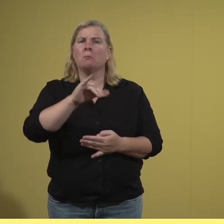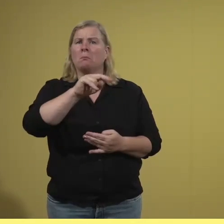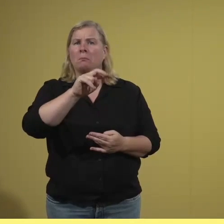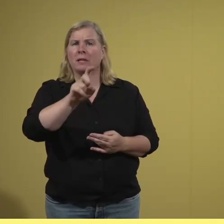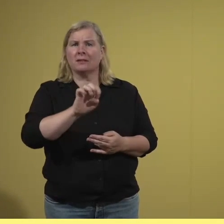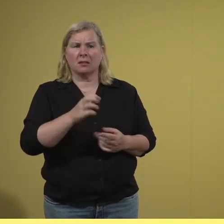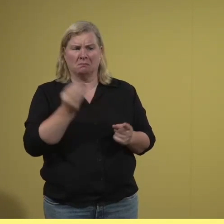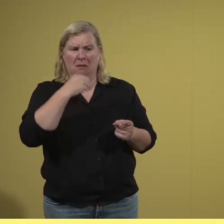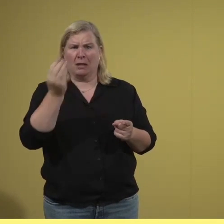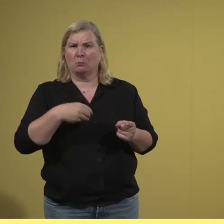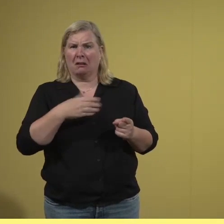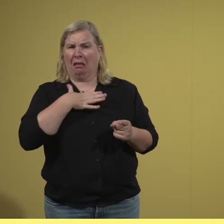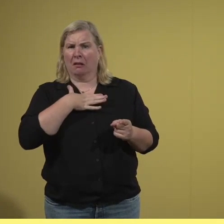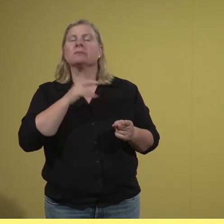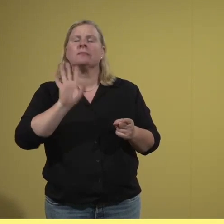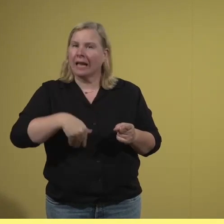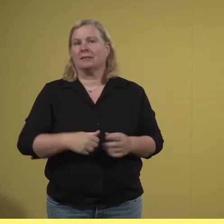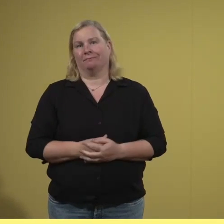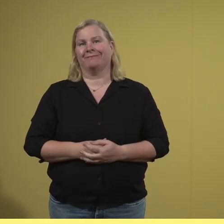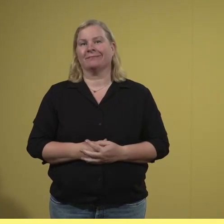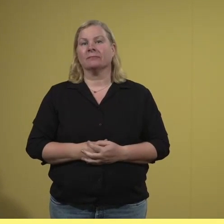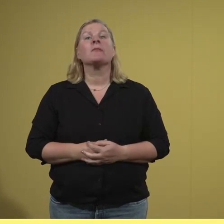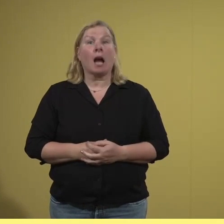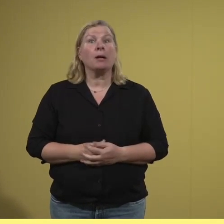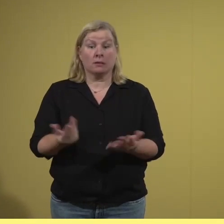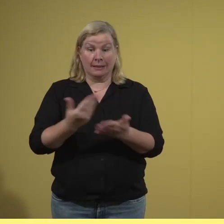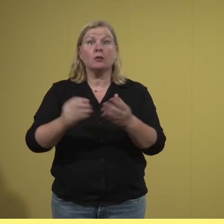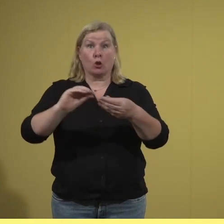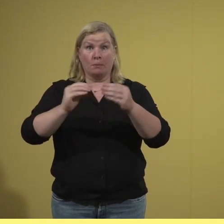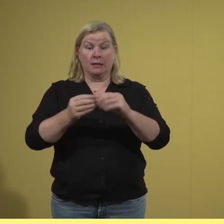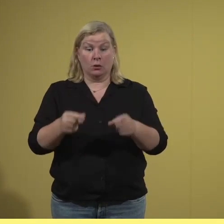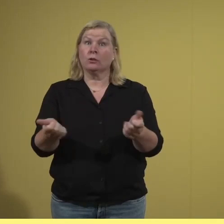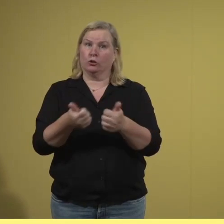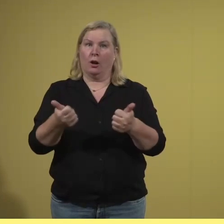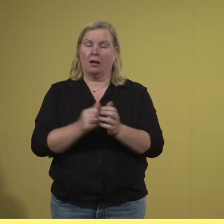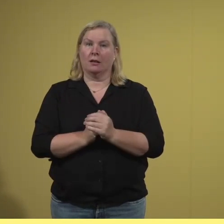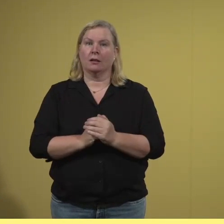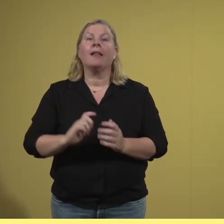Wenn jetzt einer keine Minze mag, dann nimmt er eben keine Minze. Aber die Kombi ist schon toll. Aber es ist sehr erfrischend.